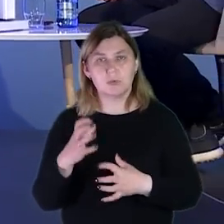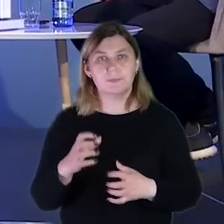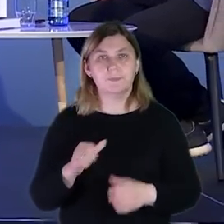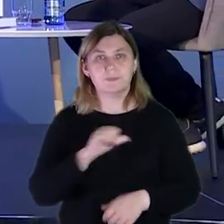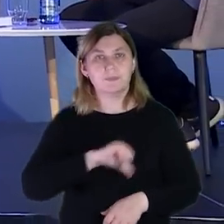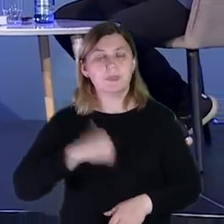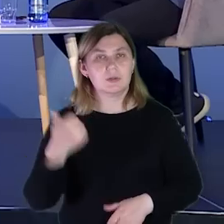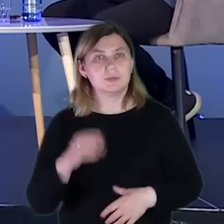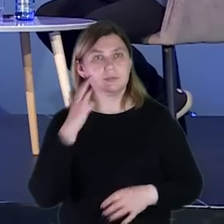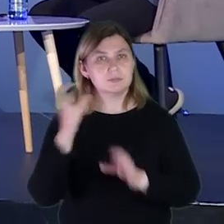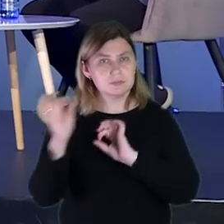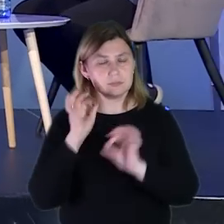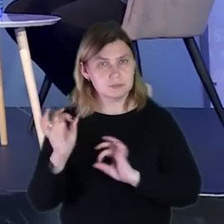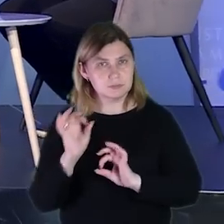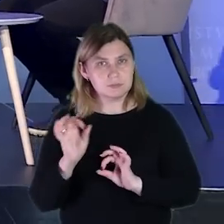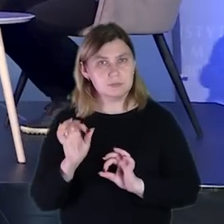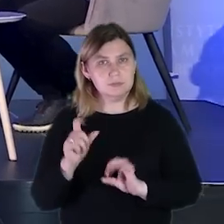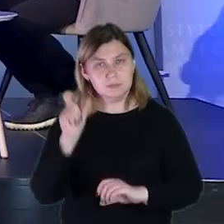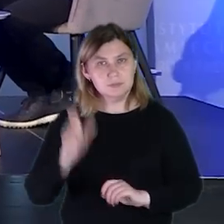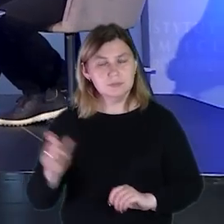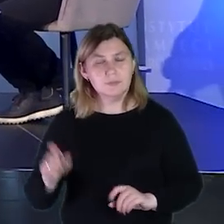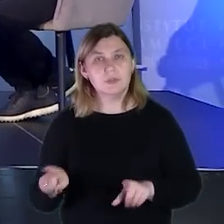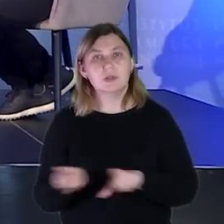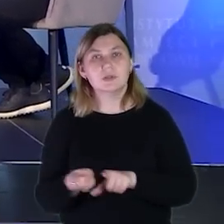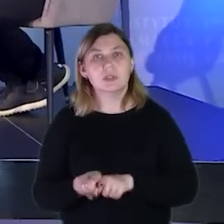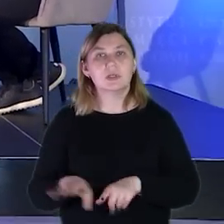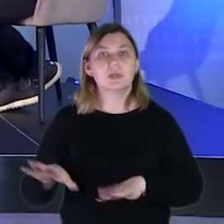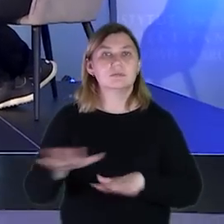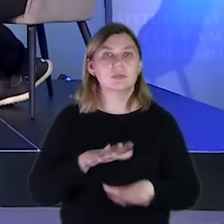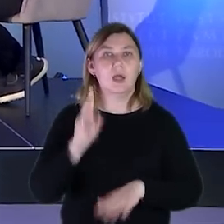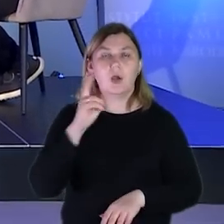Samodzielnych Referatów Informacyjnych, jak i placówek wywiadu KOP nie była